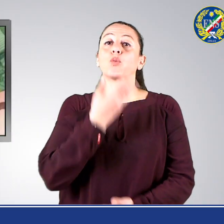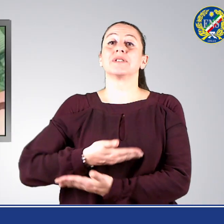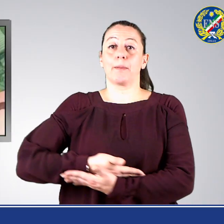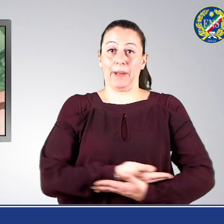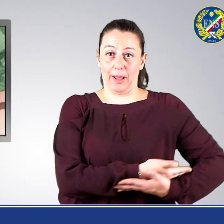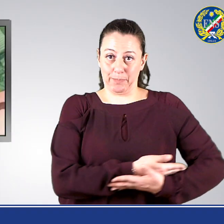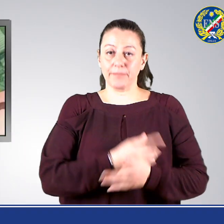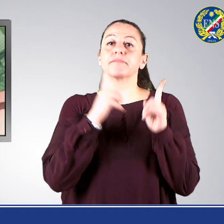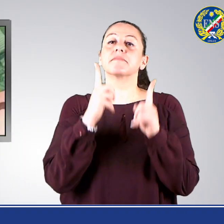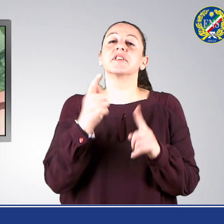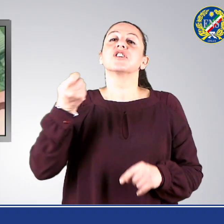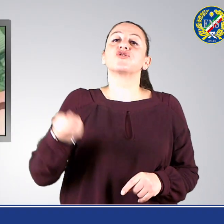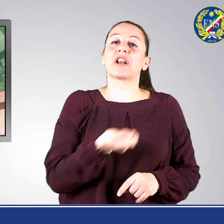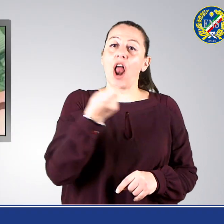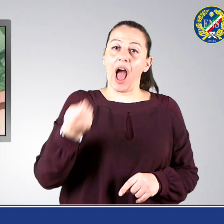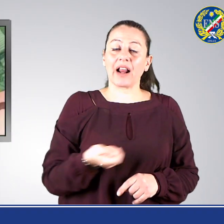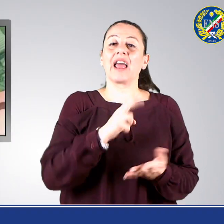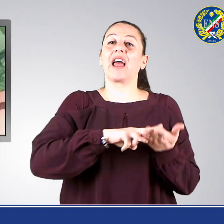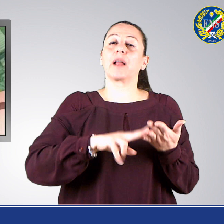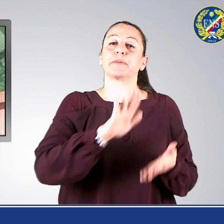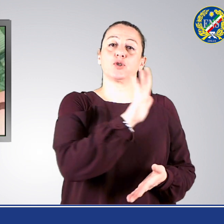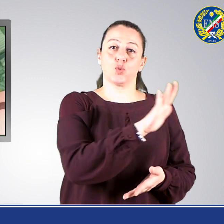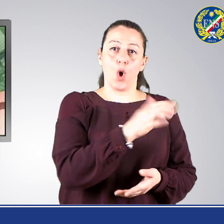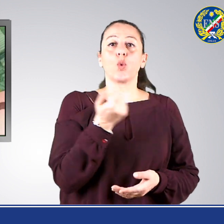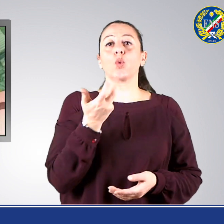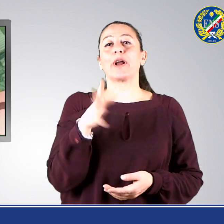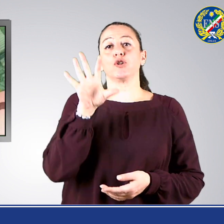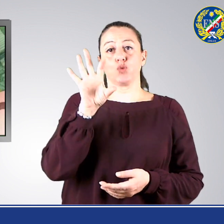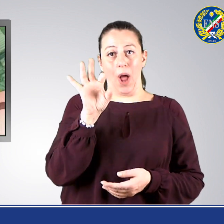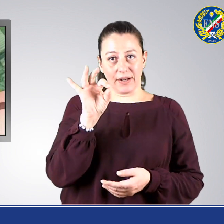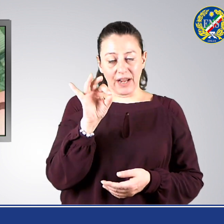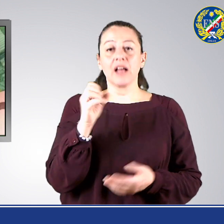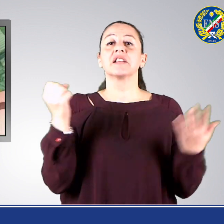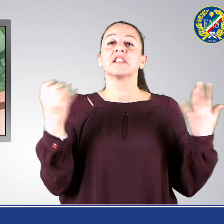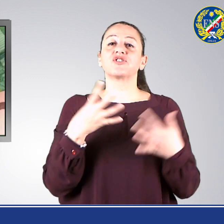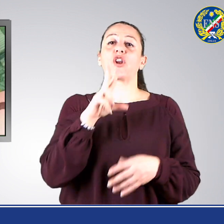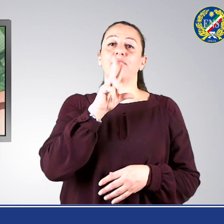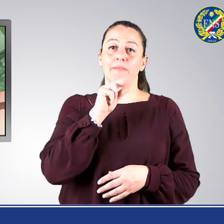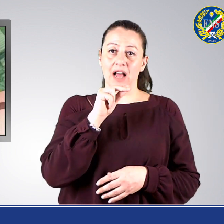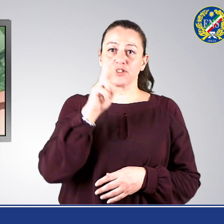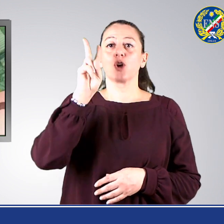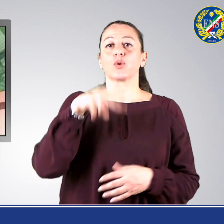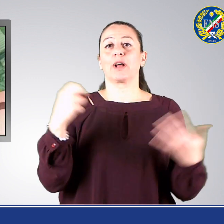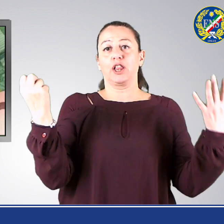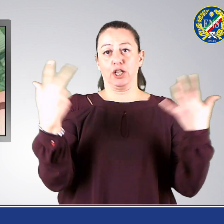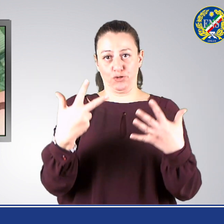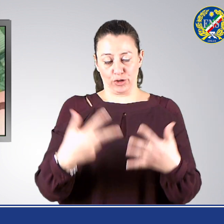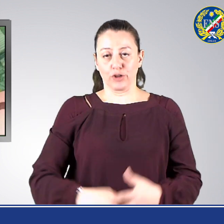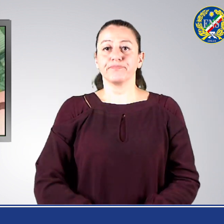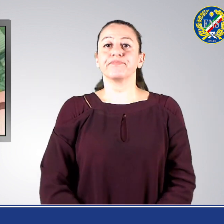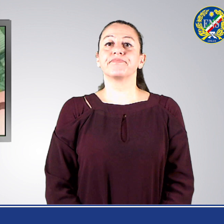Bonus Bebè 2018. Circolare INPS n. 50 del 19 marzo 2018